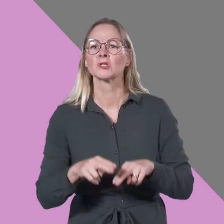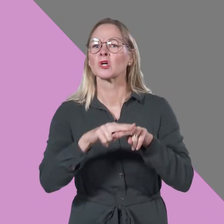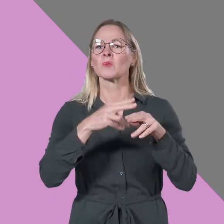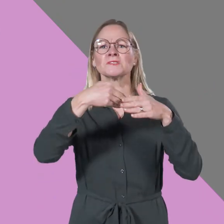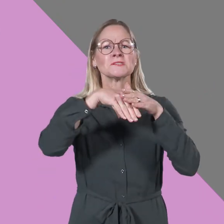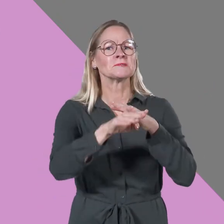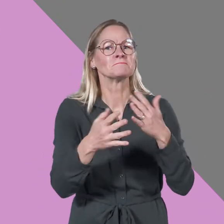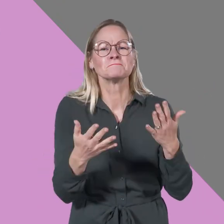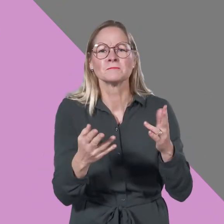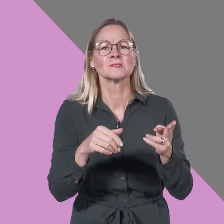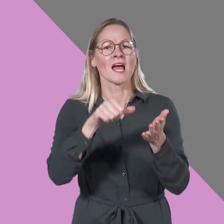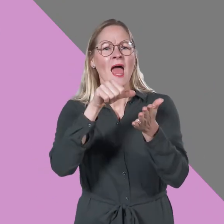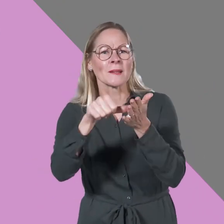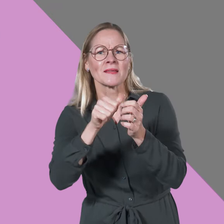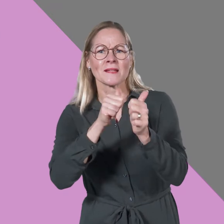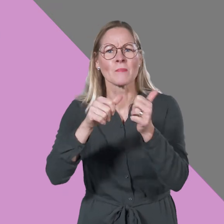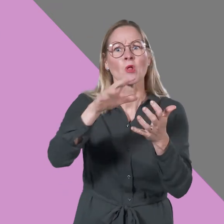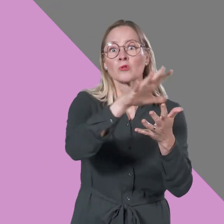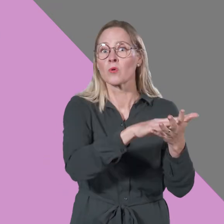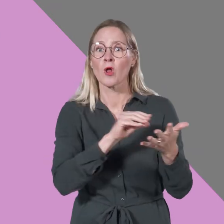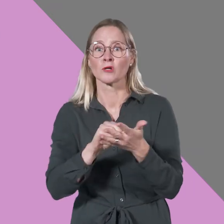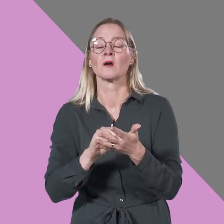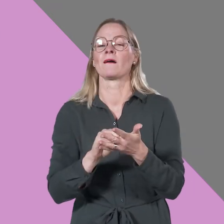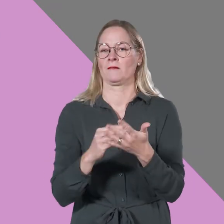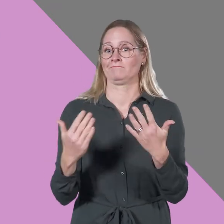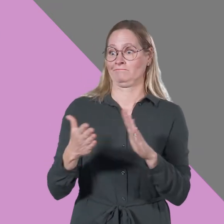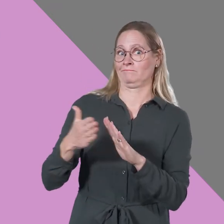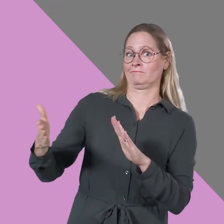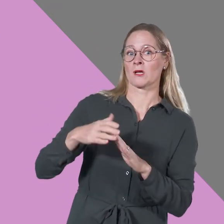Kela julkaisee loka-marraskuun aikana verkkosivuillaan tiedotteen, -